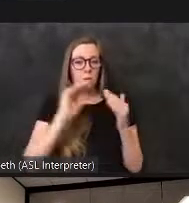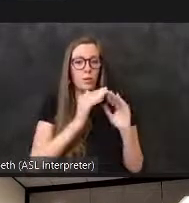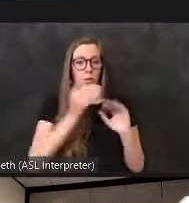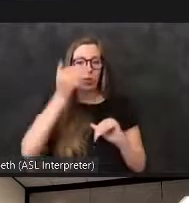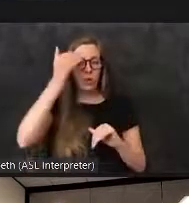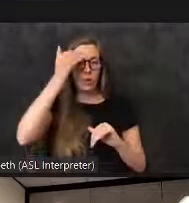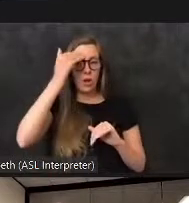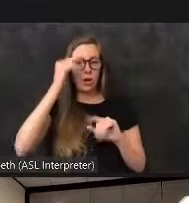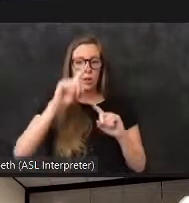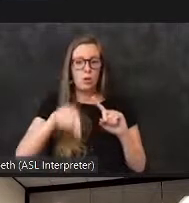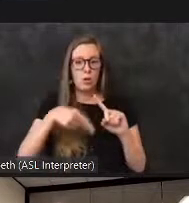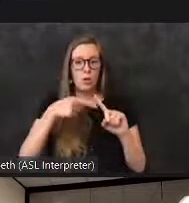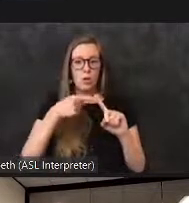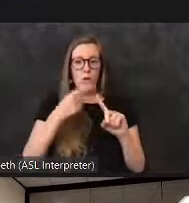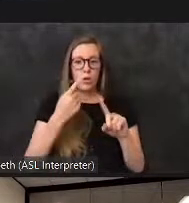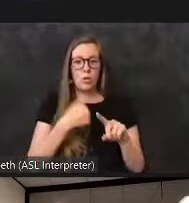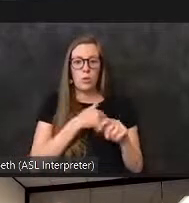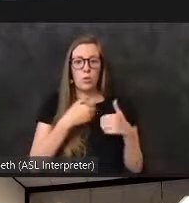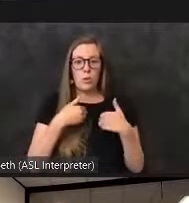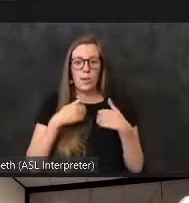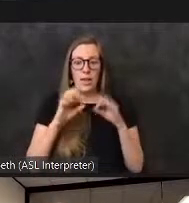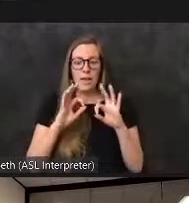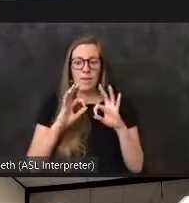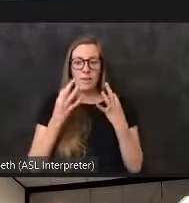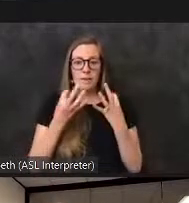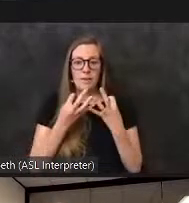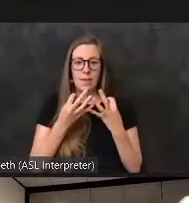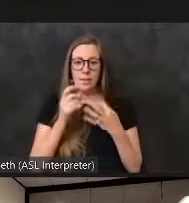comunidad cuando nosotros tenemos familias, los cuales